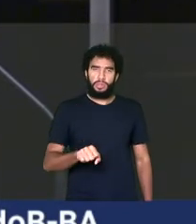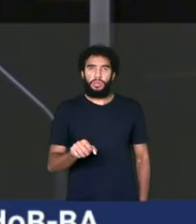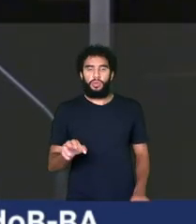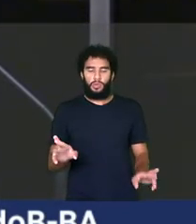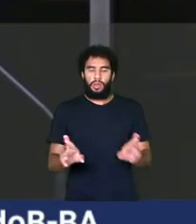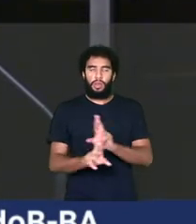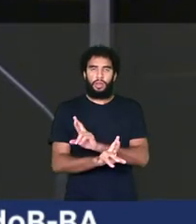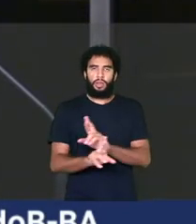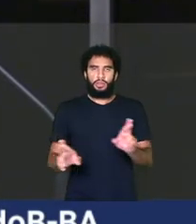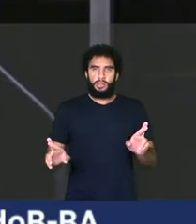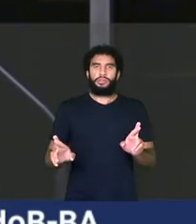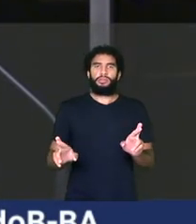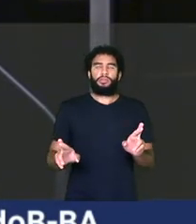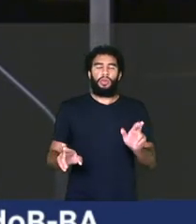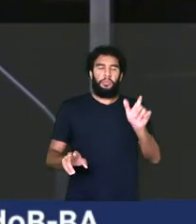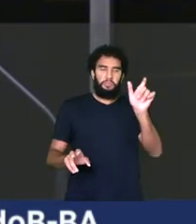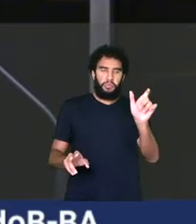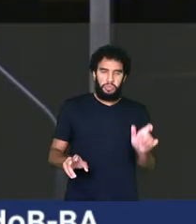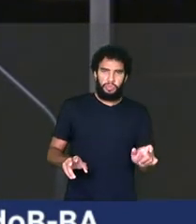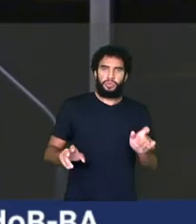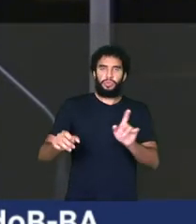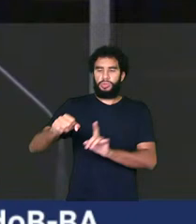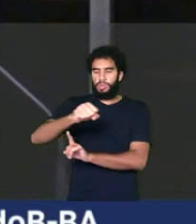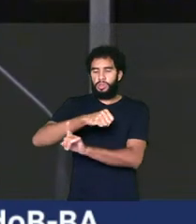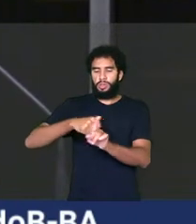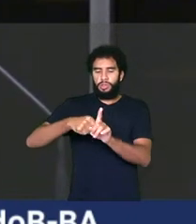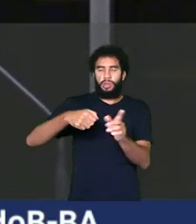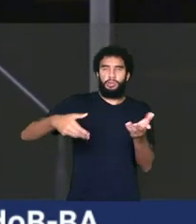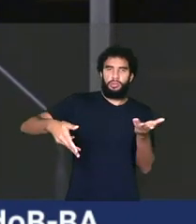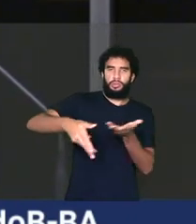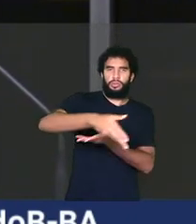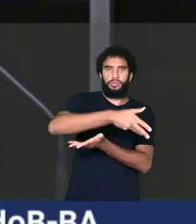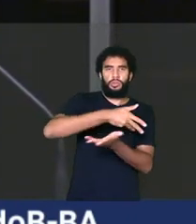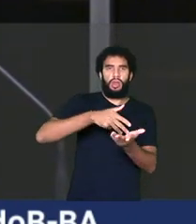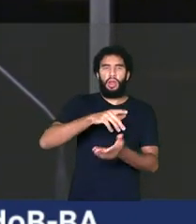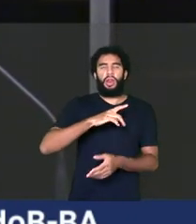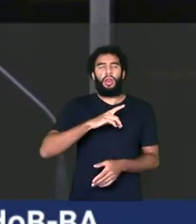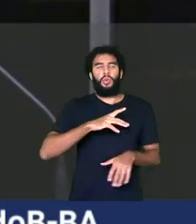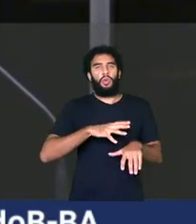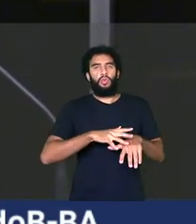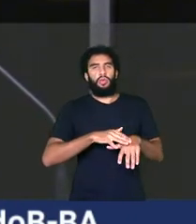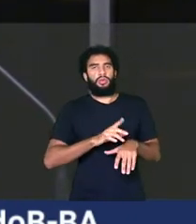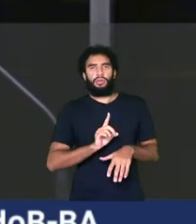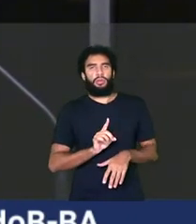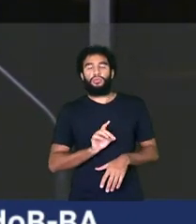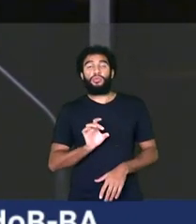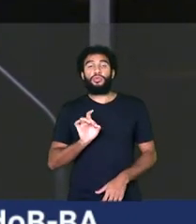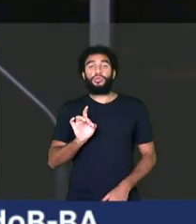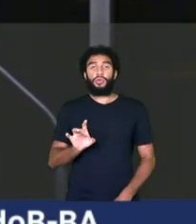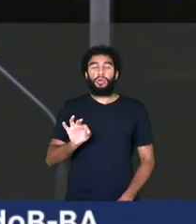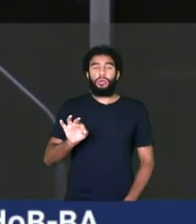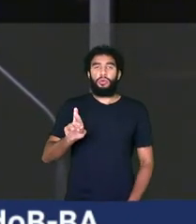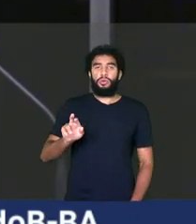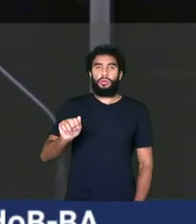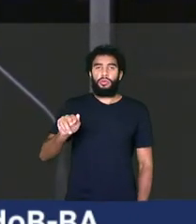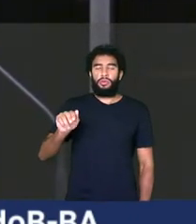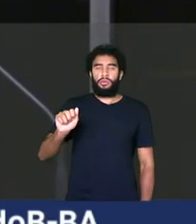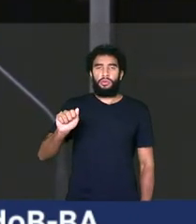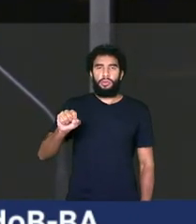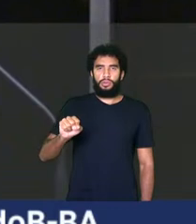VEL, NÉ , A RELAÇÃO SOCIALIZADA COM ESSAS PESSOAS QUE TÊM APENAS UM TRANSTORNO E NÃO UMA DOENÇA E POR ISSO MESMO NÓS COMPREENDEMOS QUE